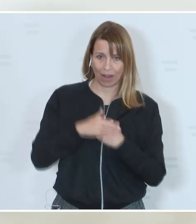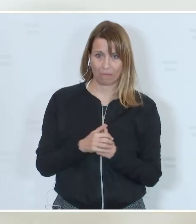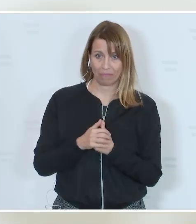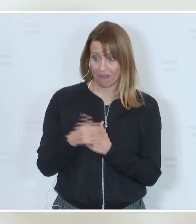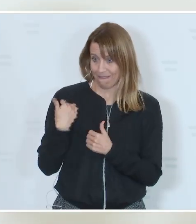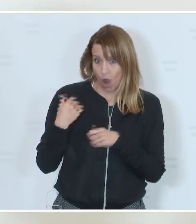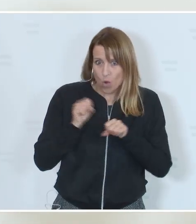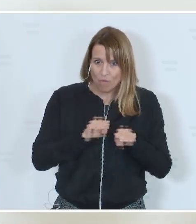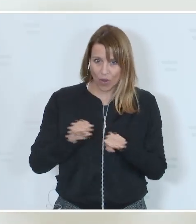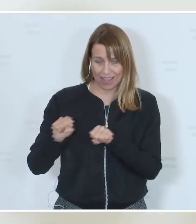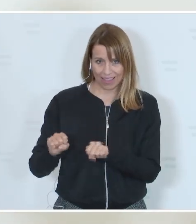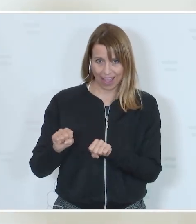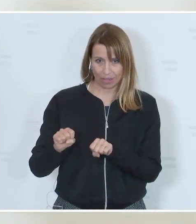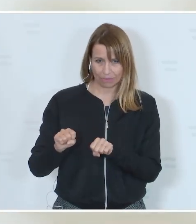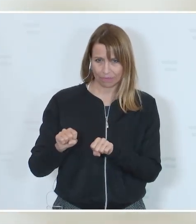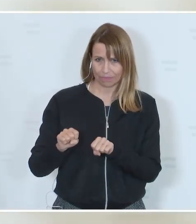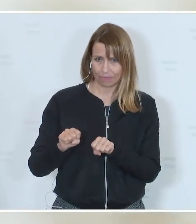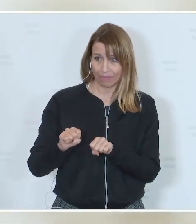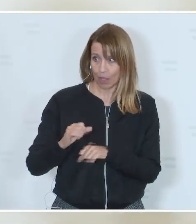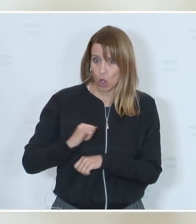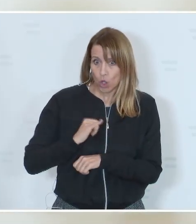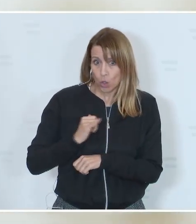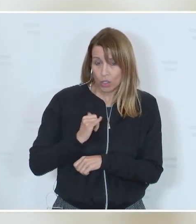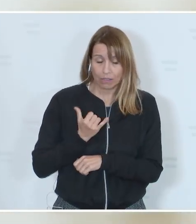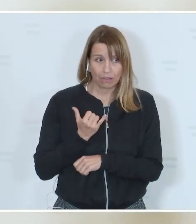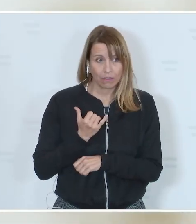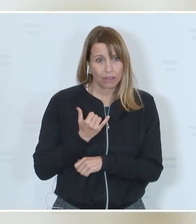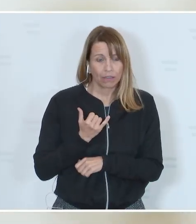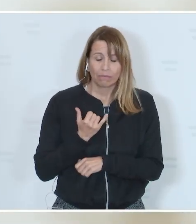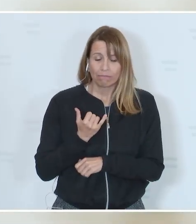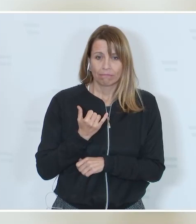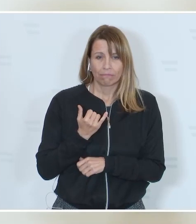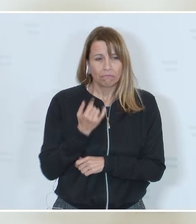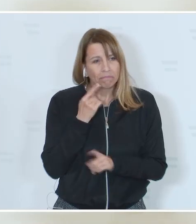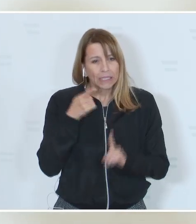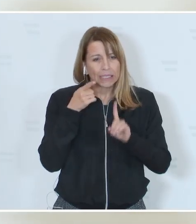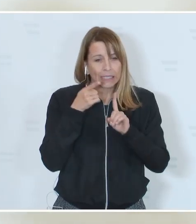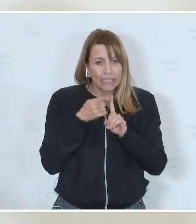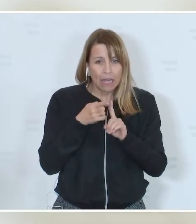die jüngsten Bestrebungen von Malta im UN-Sicherheitsrat anzusprechen, und zwar